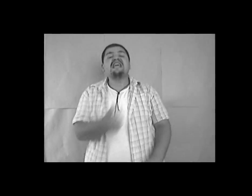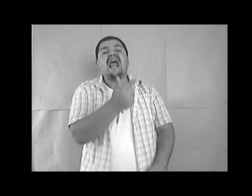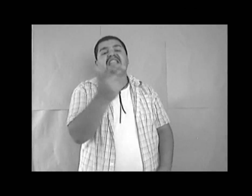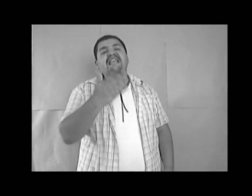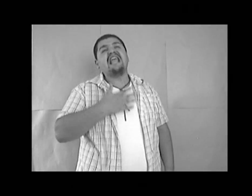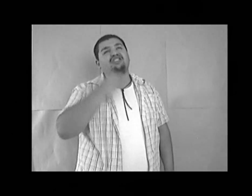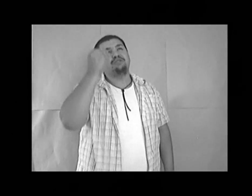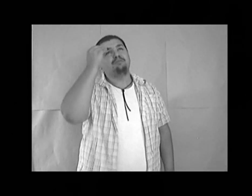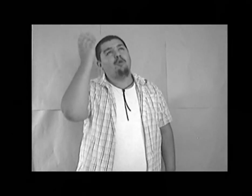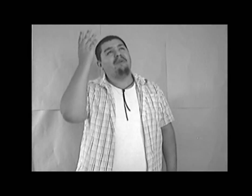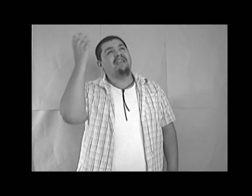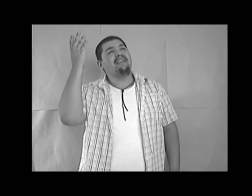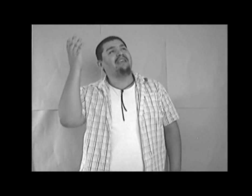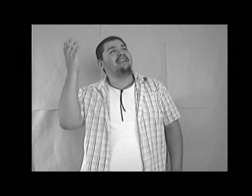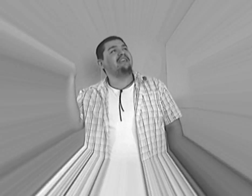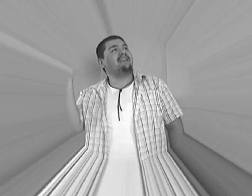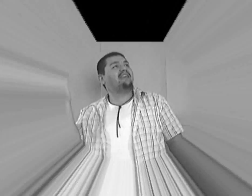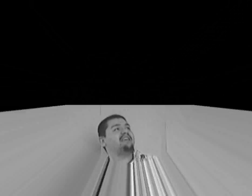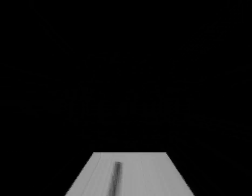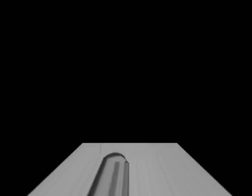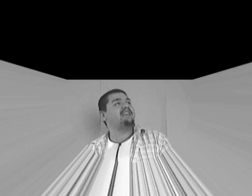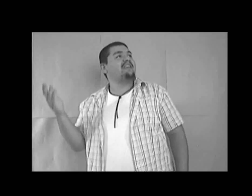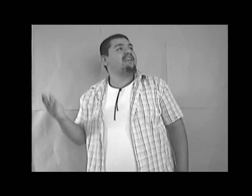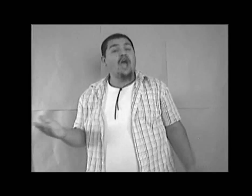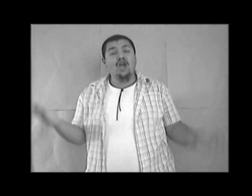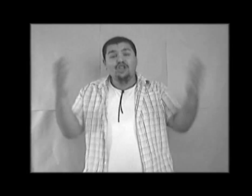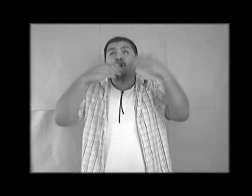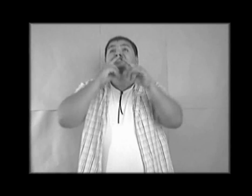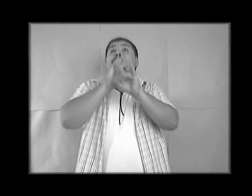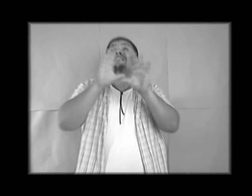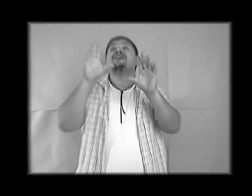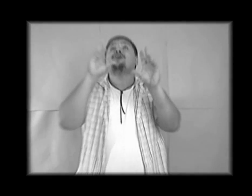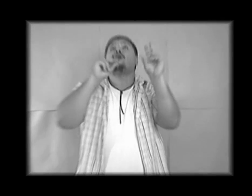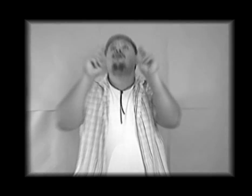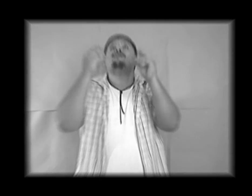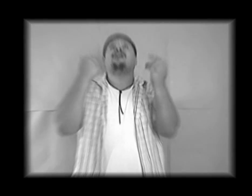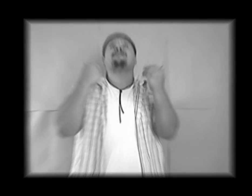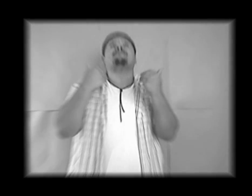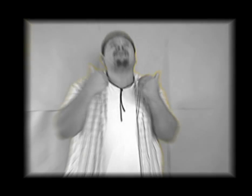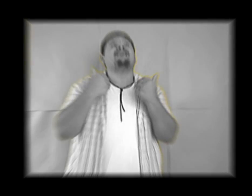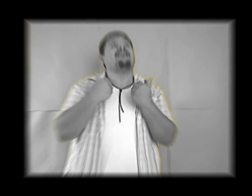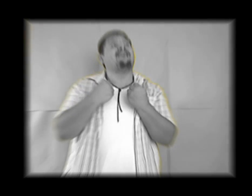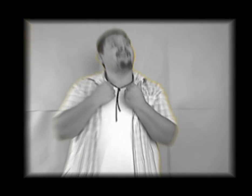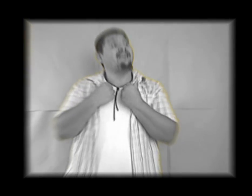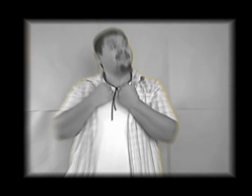хиляда наши спомени нощем тихо говорят ми thousands of our memories, I speak silent night